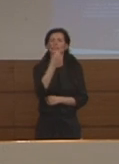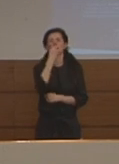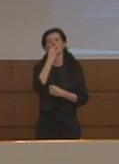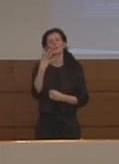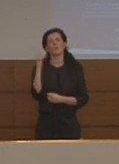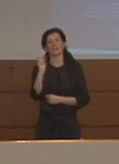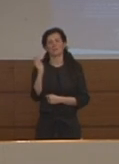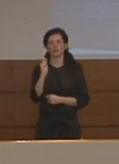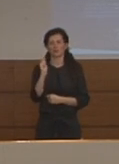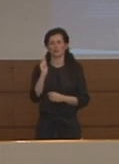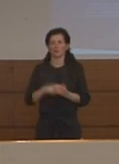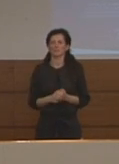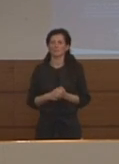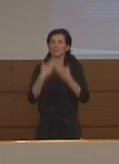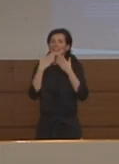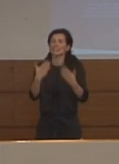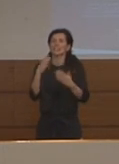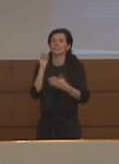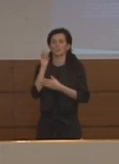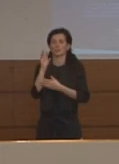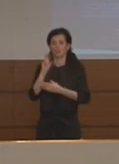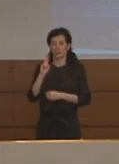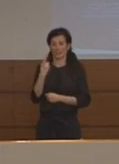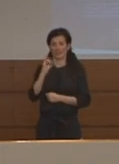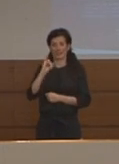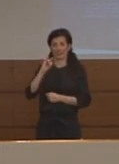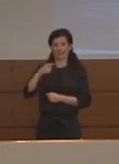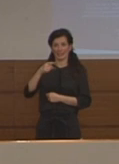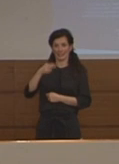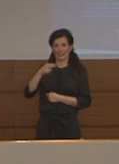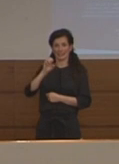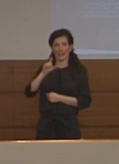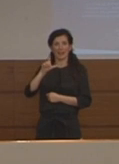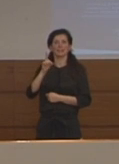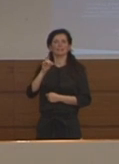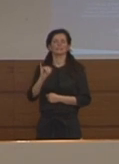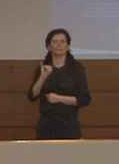Ringrazio il Professor Richeldi, Luca Richeldi, Primario di Pneumologia